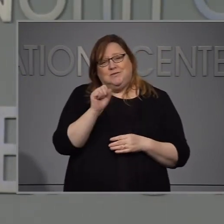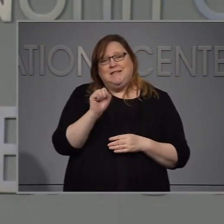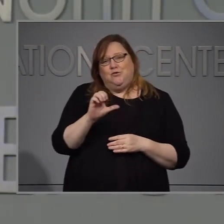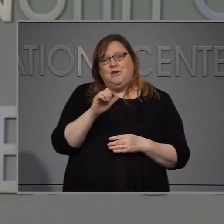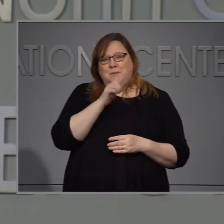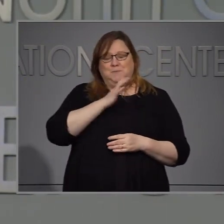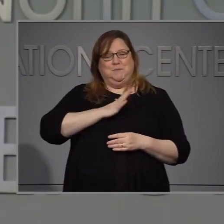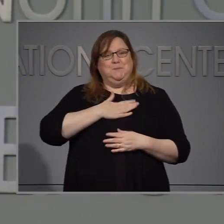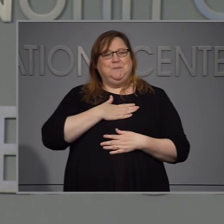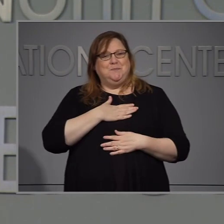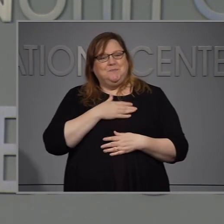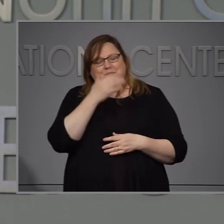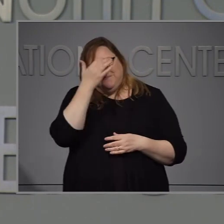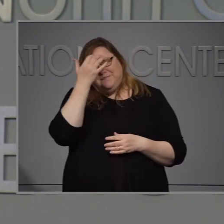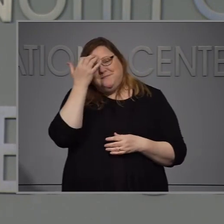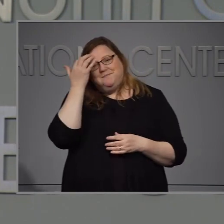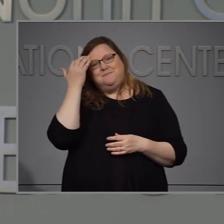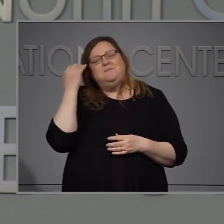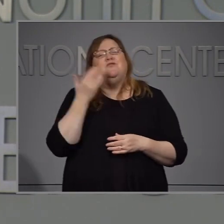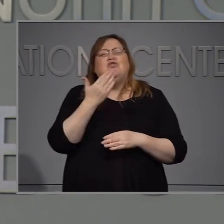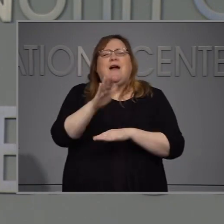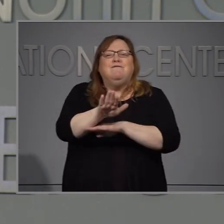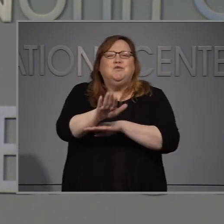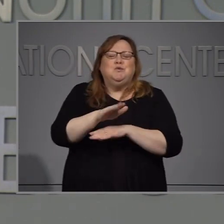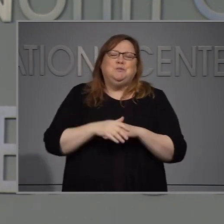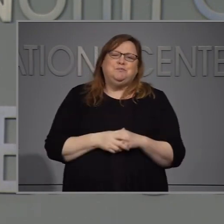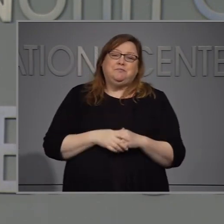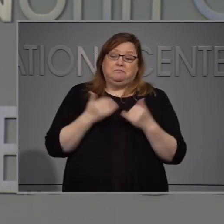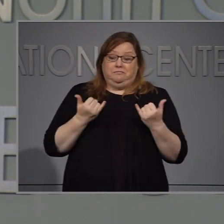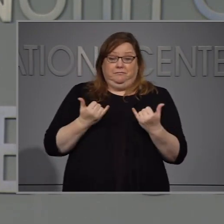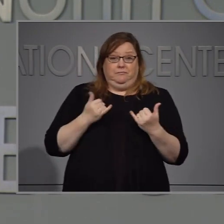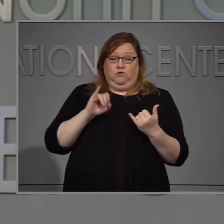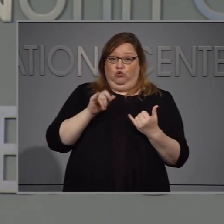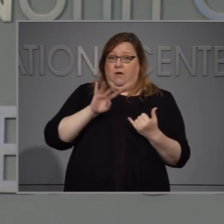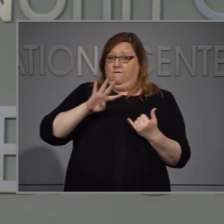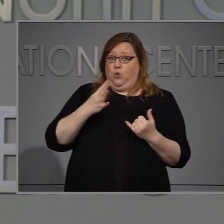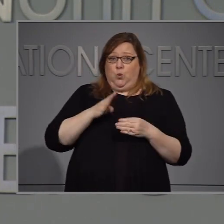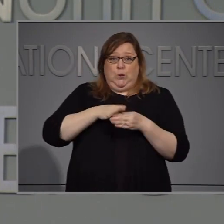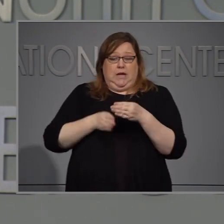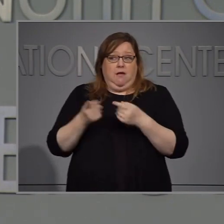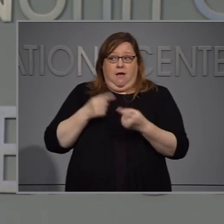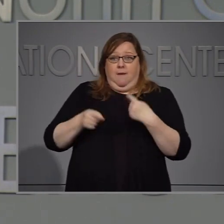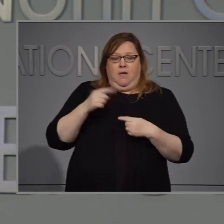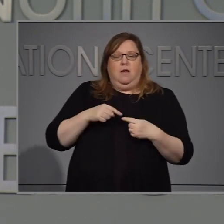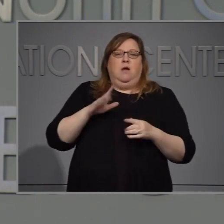Muy buenas tardes. Ahora que estamos entrando fin de semana festivo. No hay clima tropical